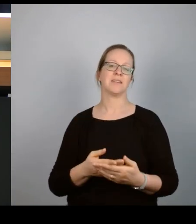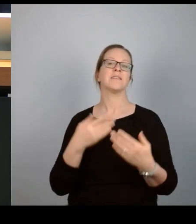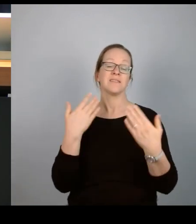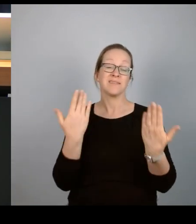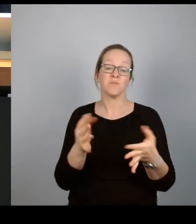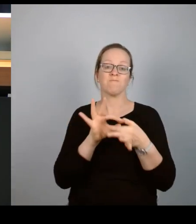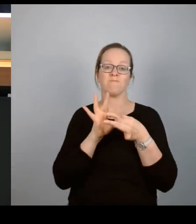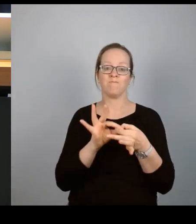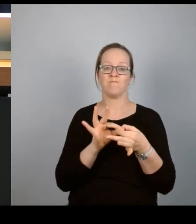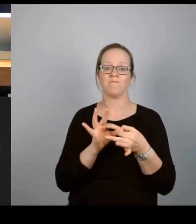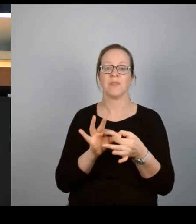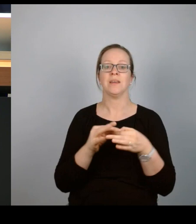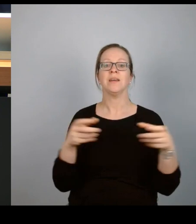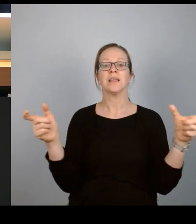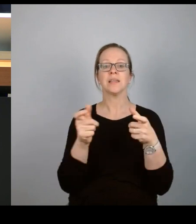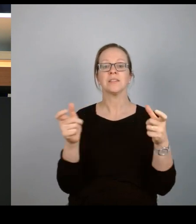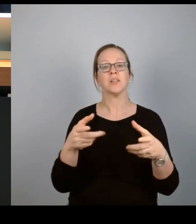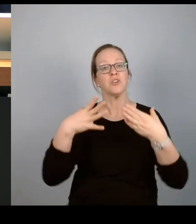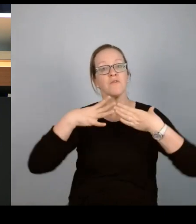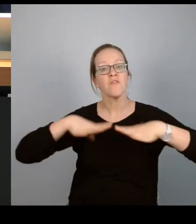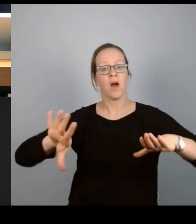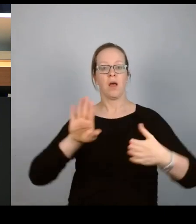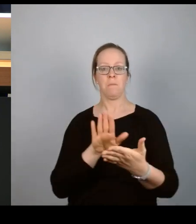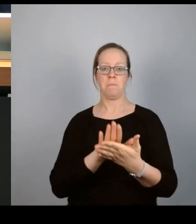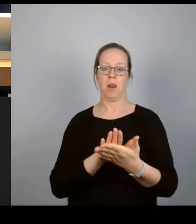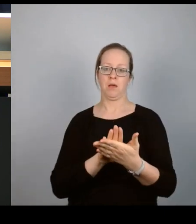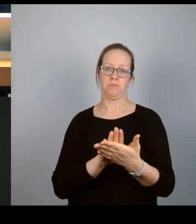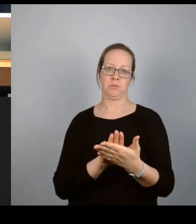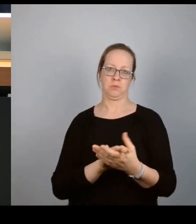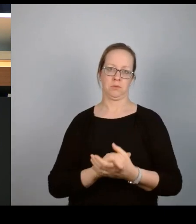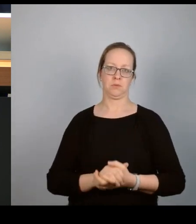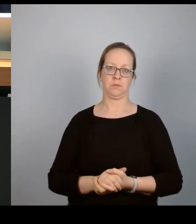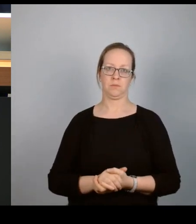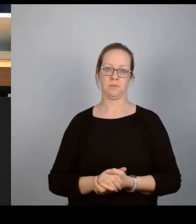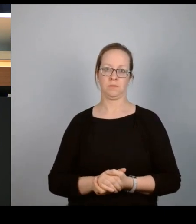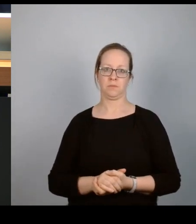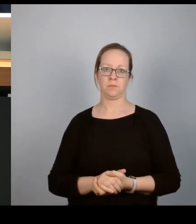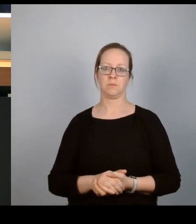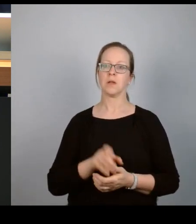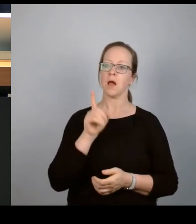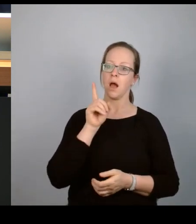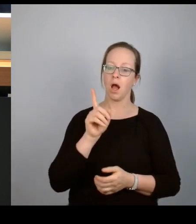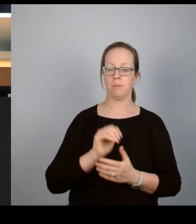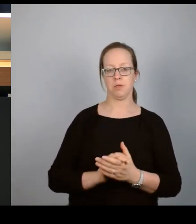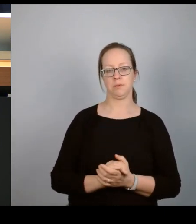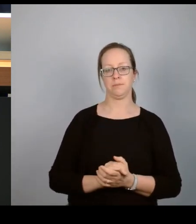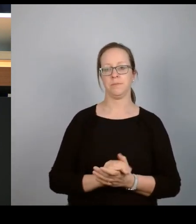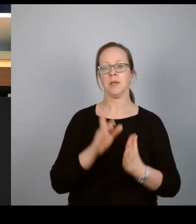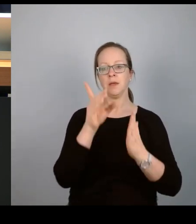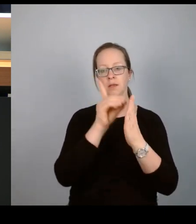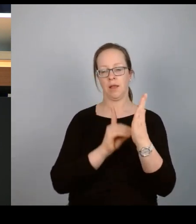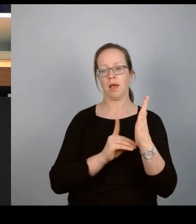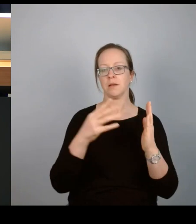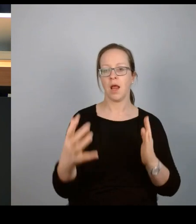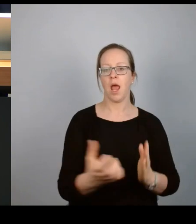Dann muss man eigentlich auch wissen, dass wir Daten eigentlich gar nicht aufgrund von Datenschutz manchmal gar nicht erheben, sondern es einfach gar nicht können.